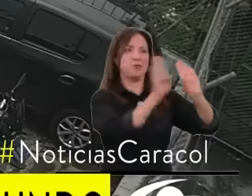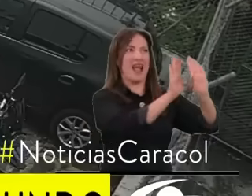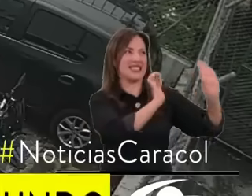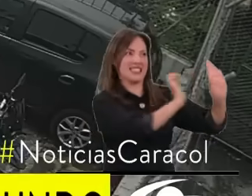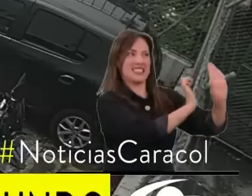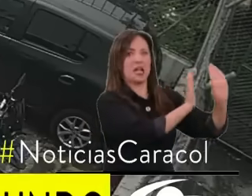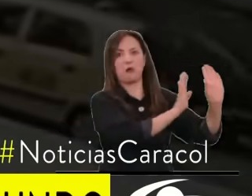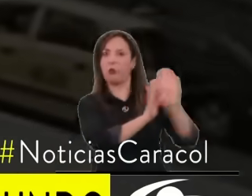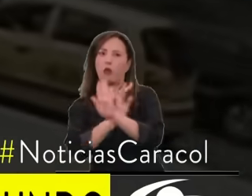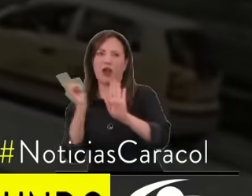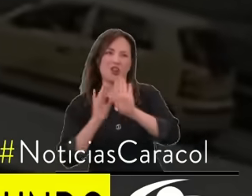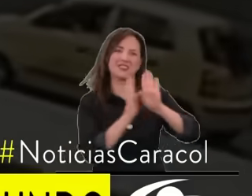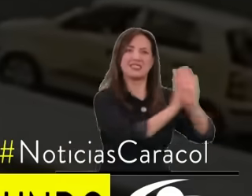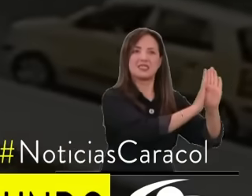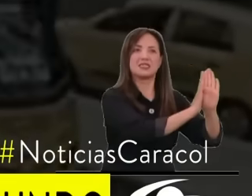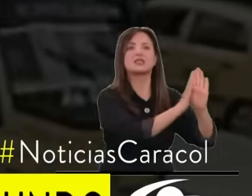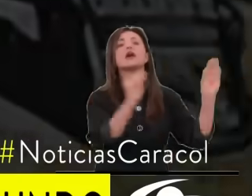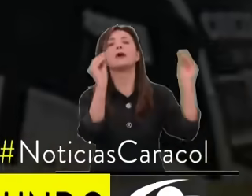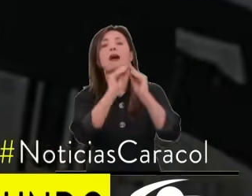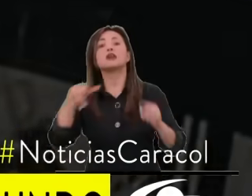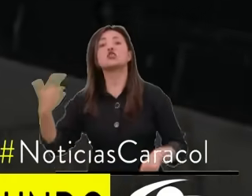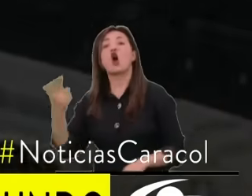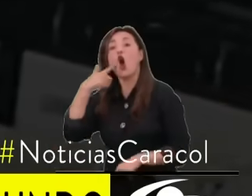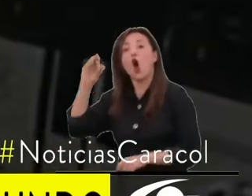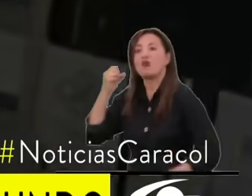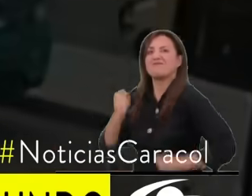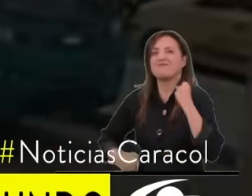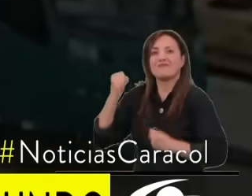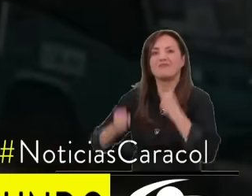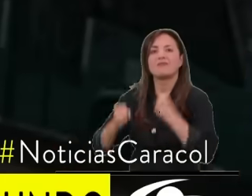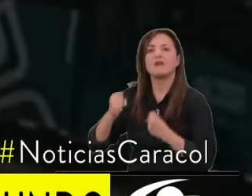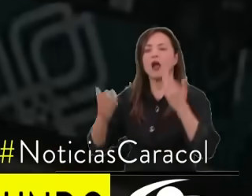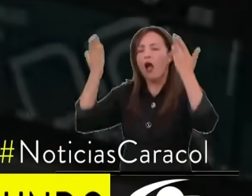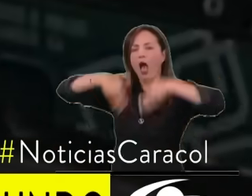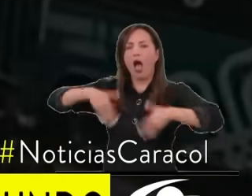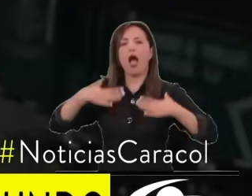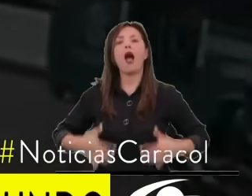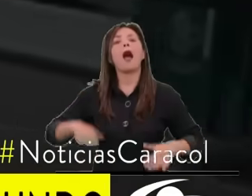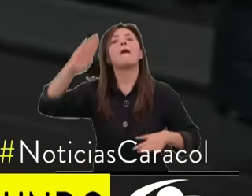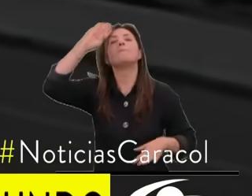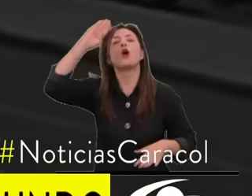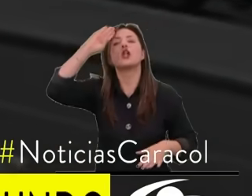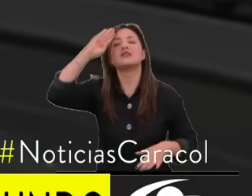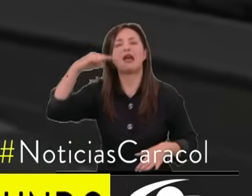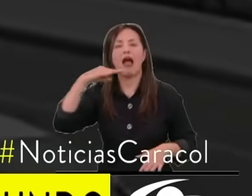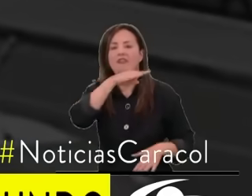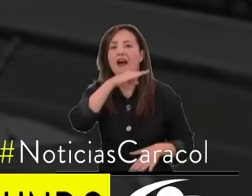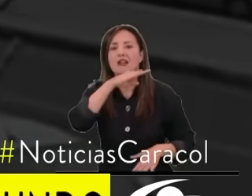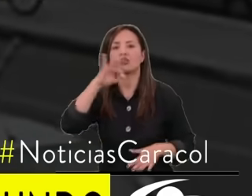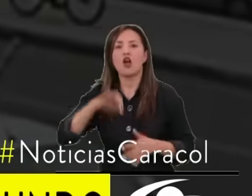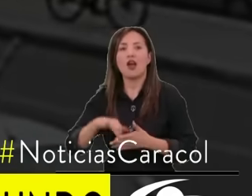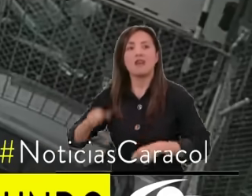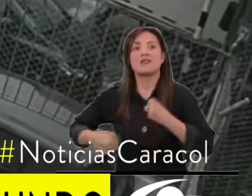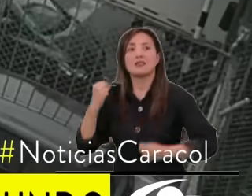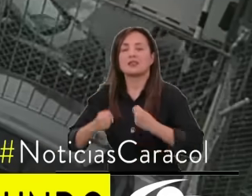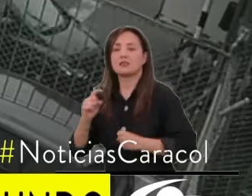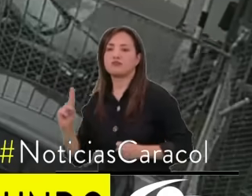claras uno reduce al vigilante, otros dos amenazan las personas